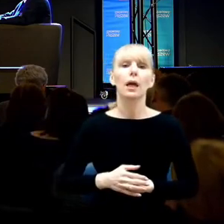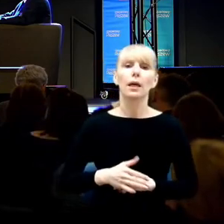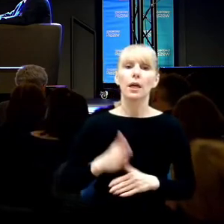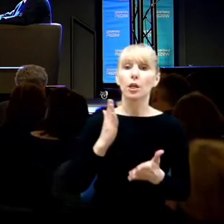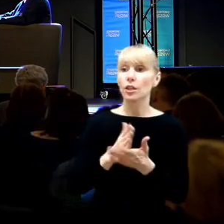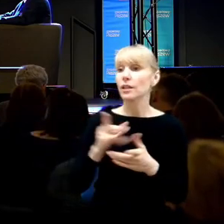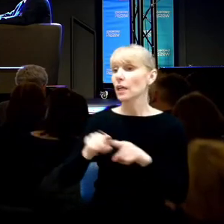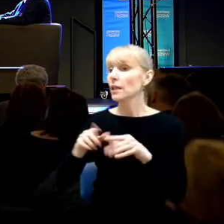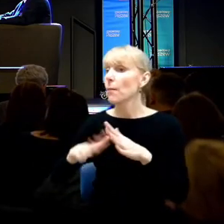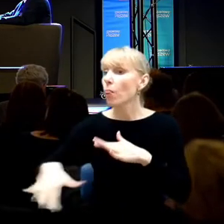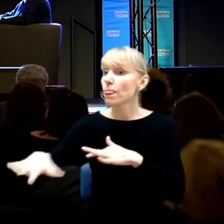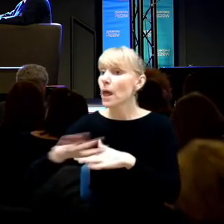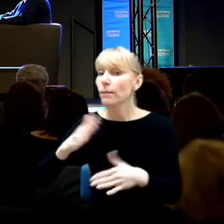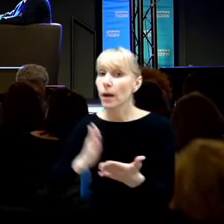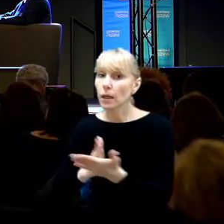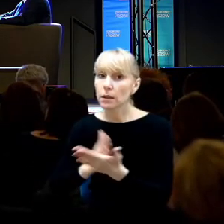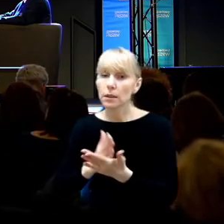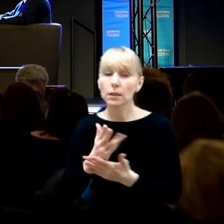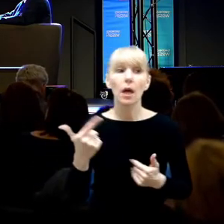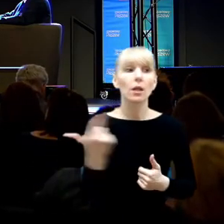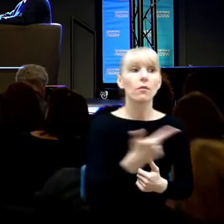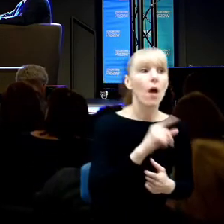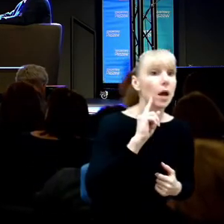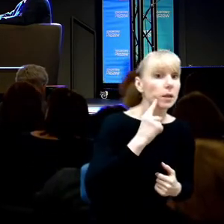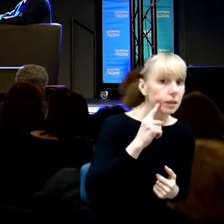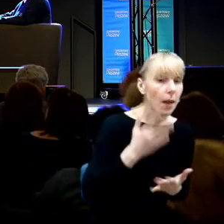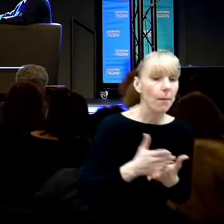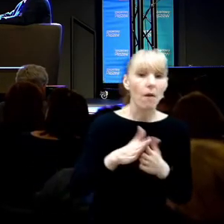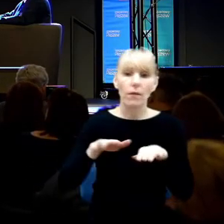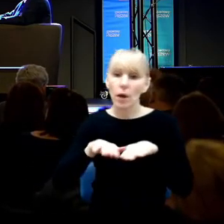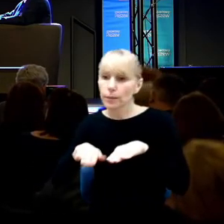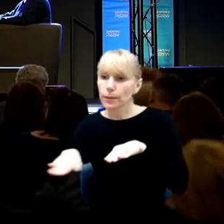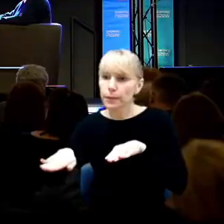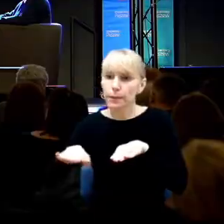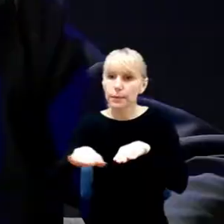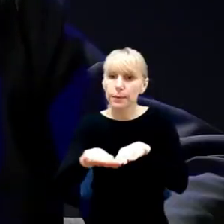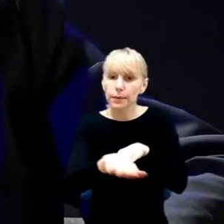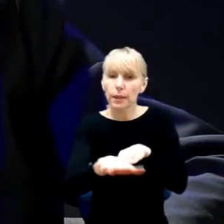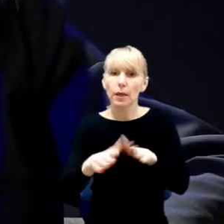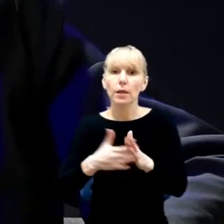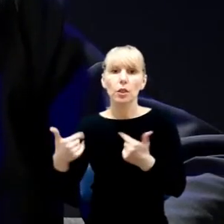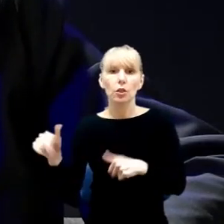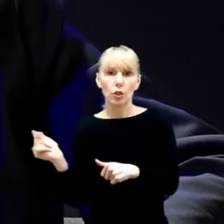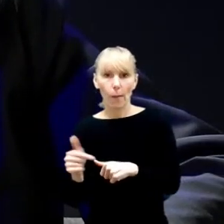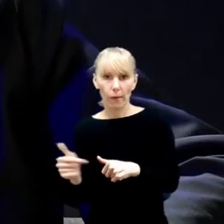dwa place zabaw, miejsca parkingowe w ilości większej, niż zobowiązuje nas plan miejscowy.